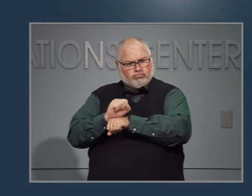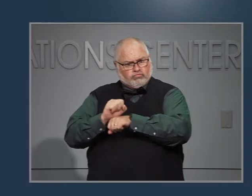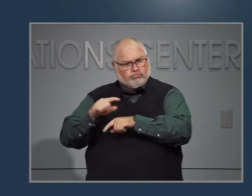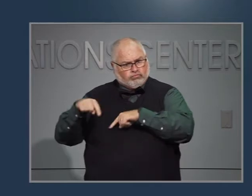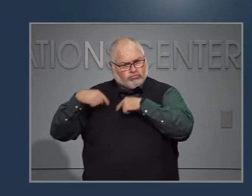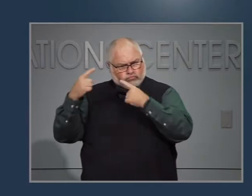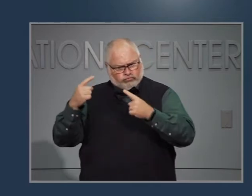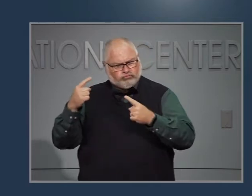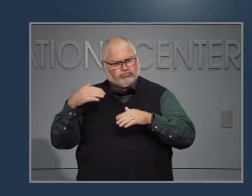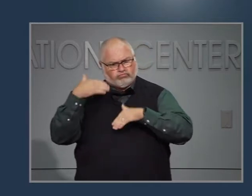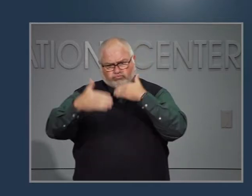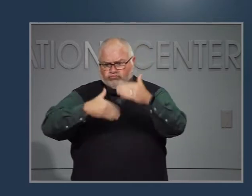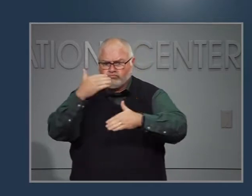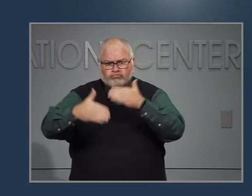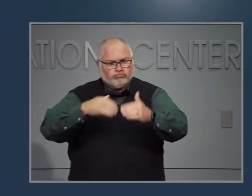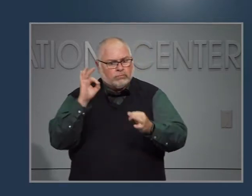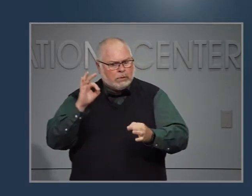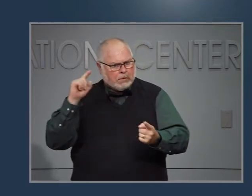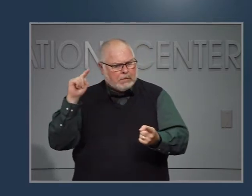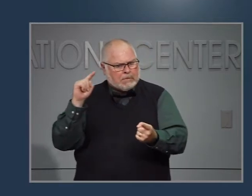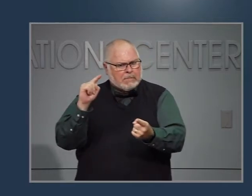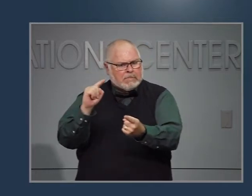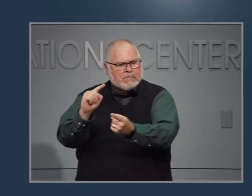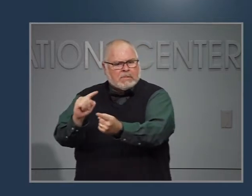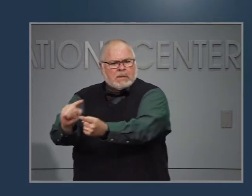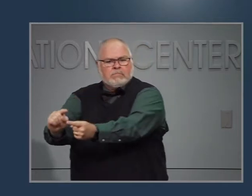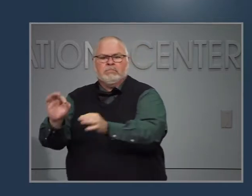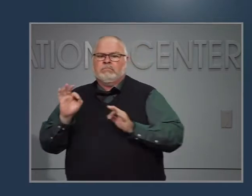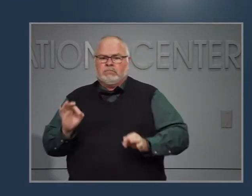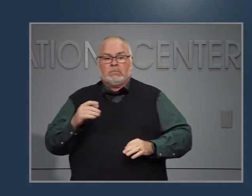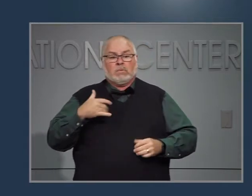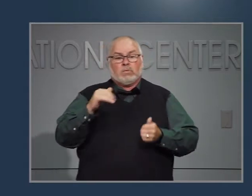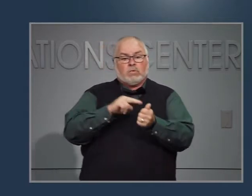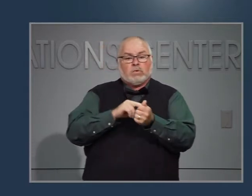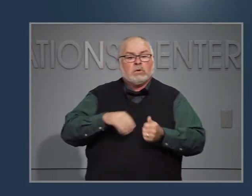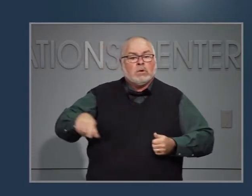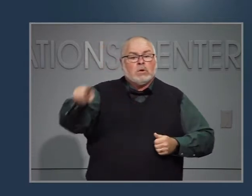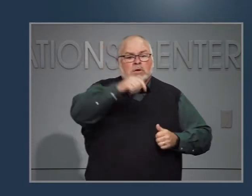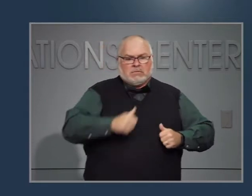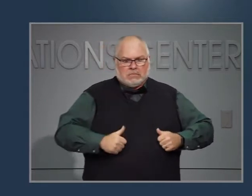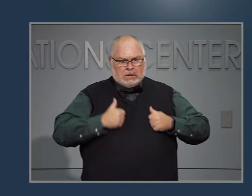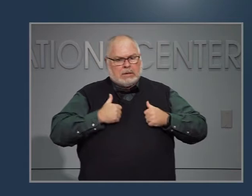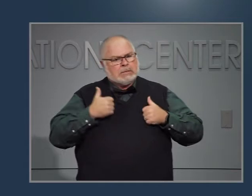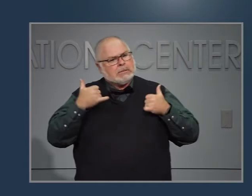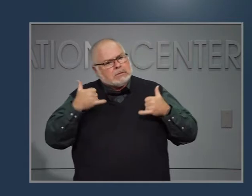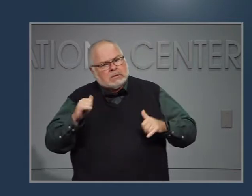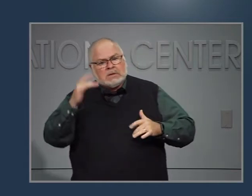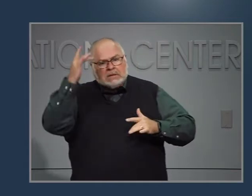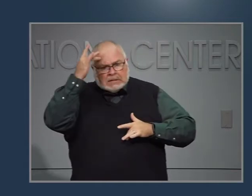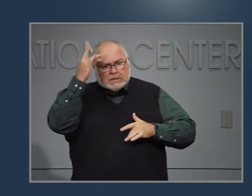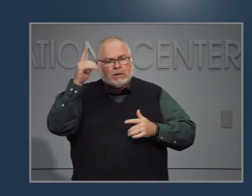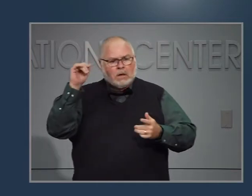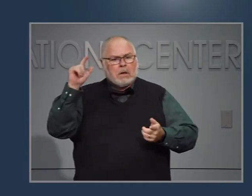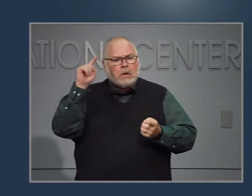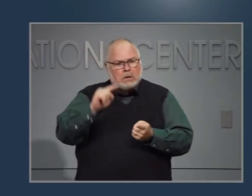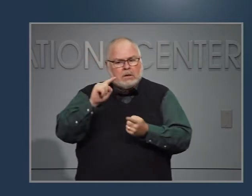impacto ahora menos accidentes en asilos se están enfermando cuando sucede un brote en y los